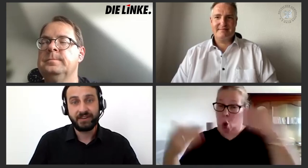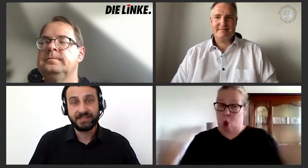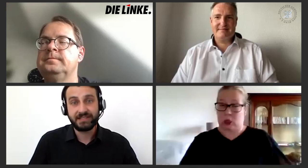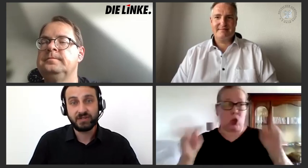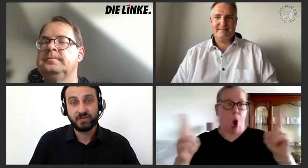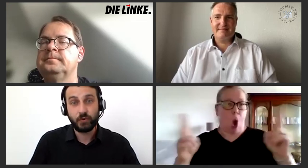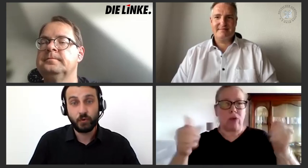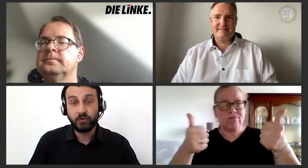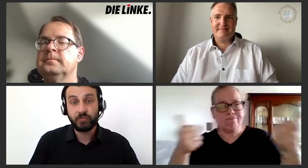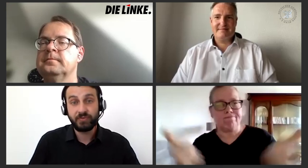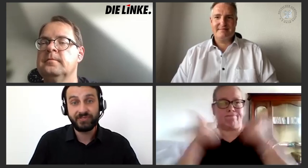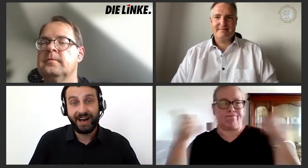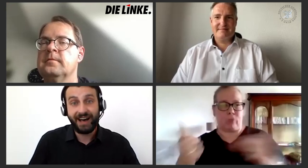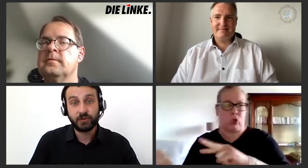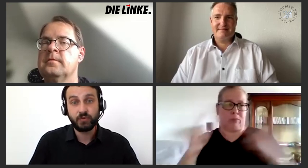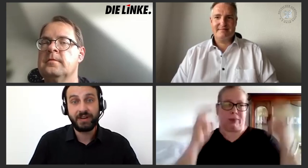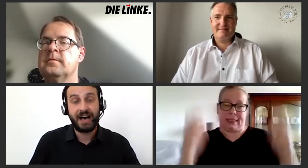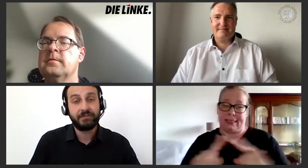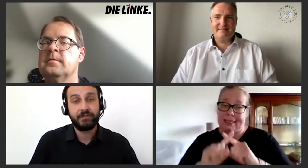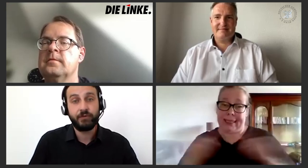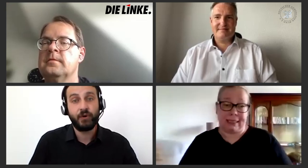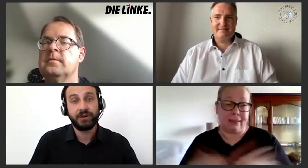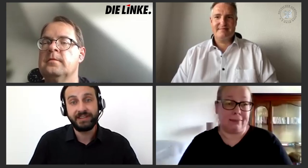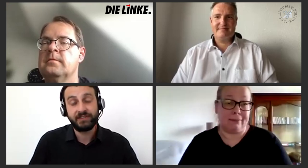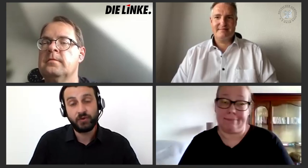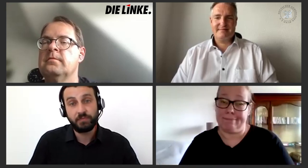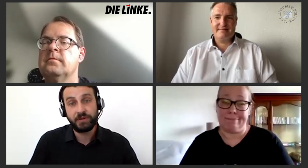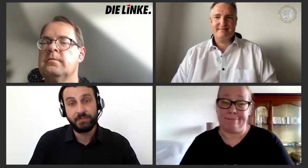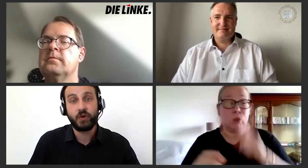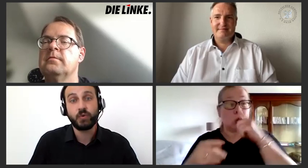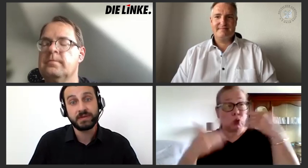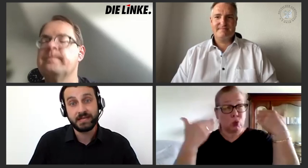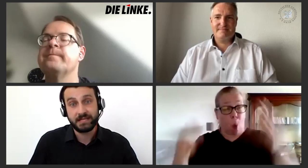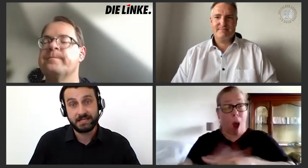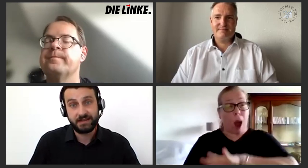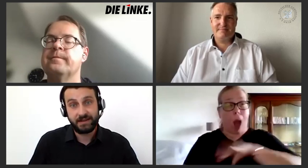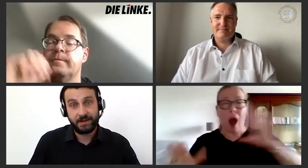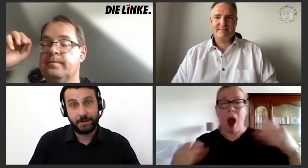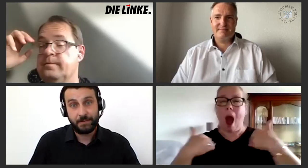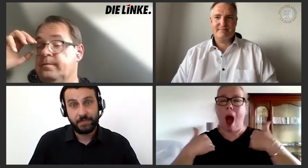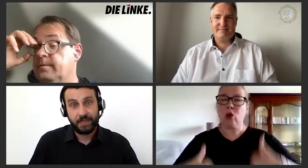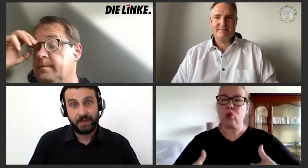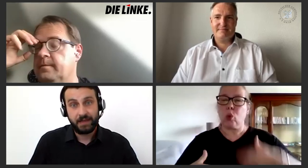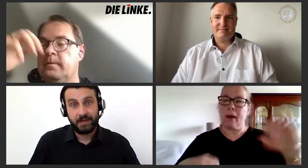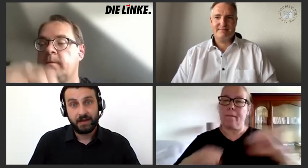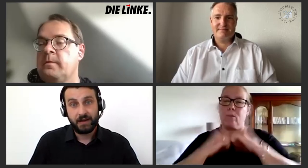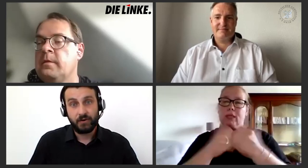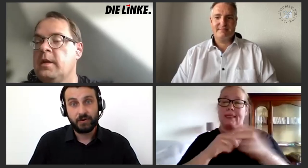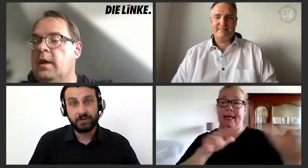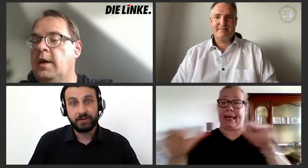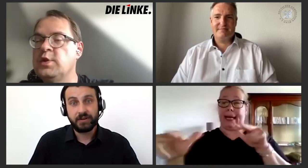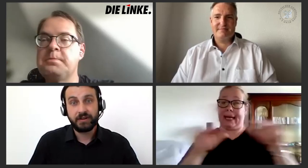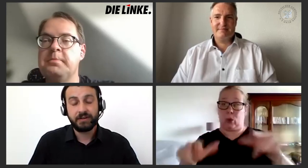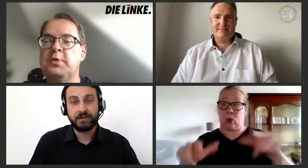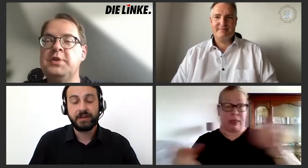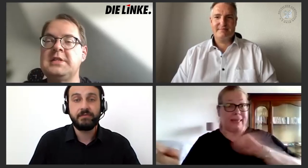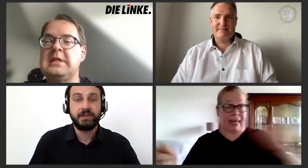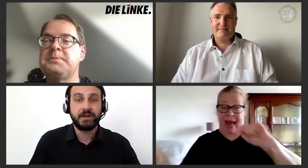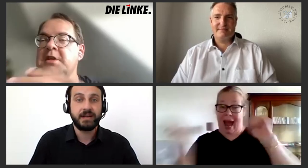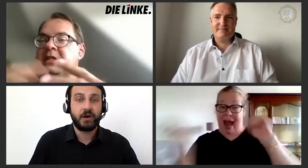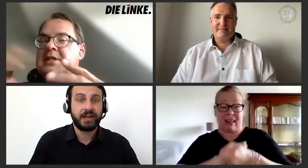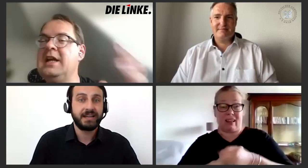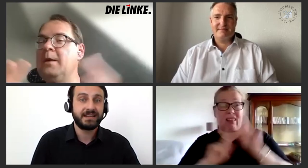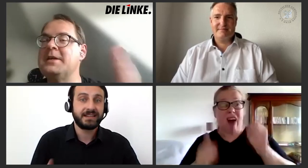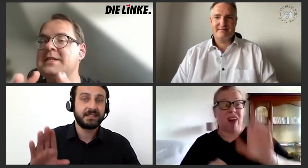werden muss, das heißt, dass es für uns bis dato nach wie vor nicht optimal umgesetzt.